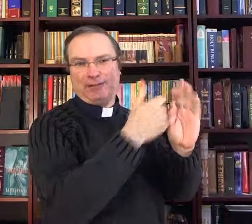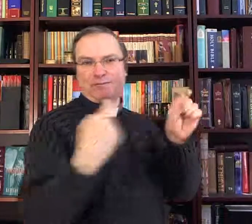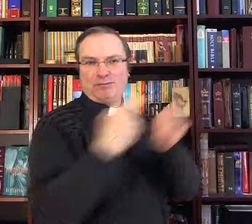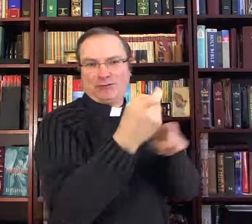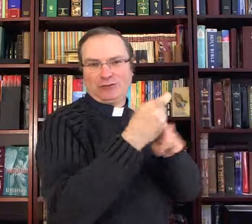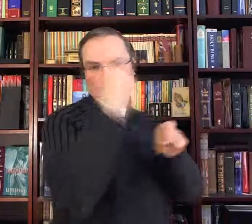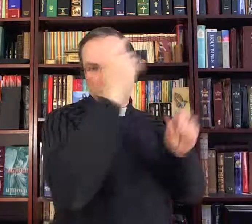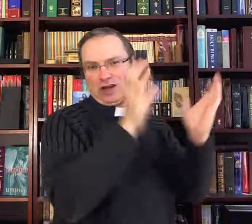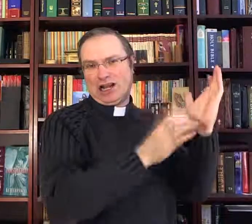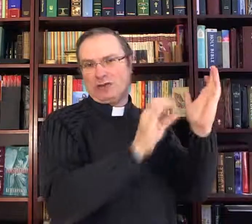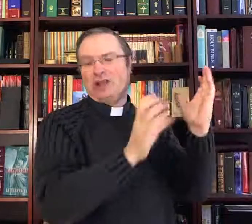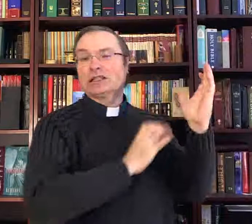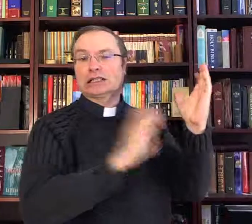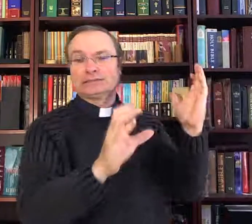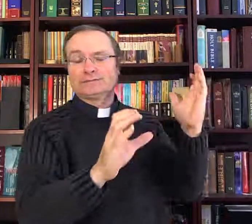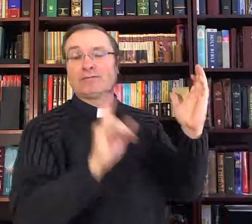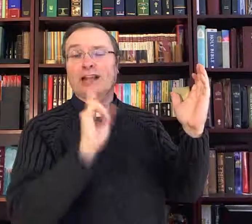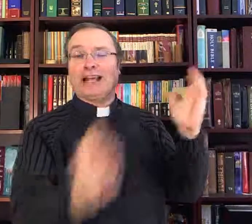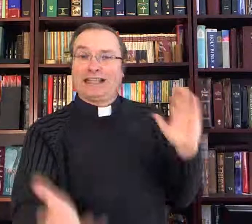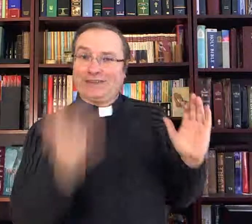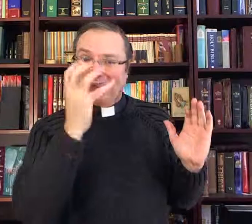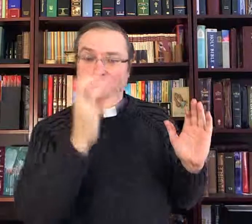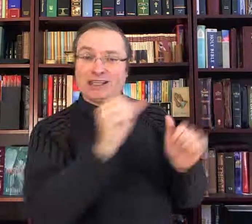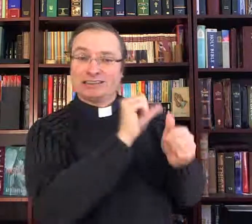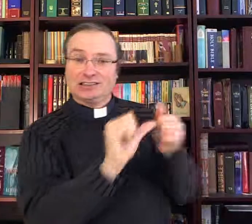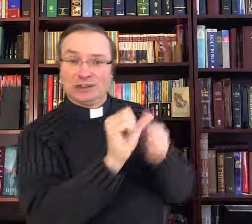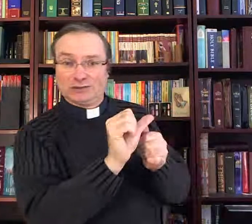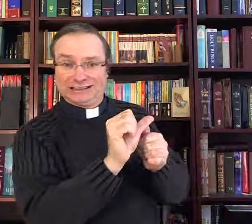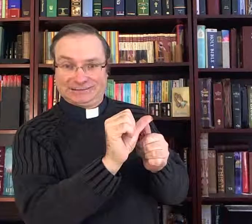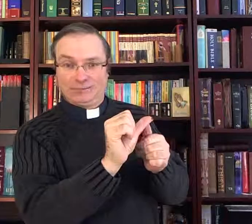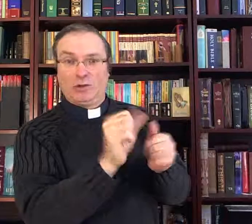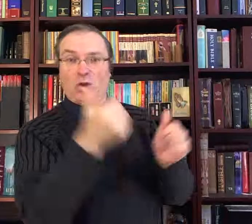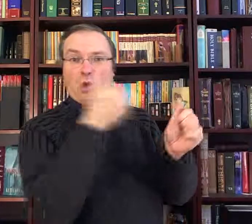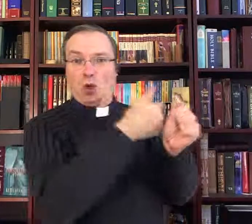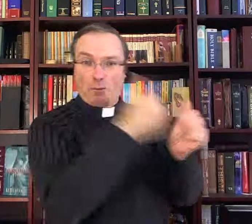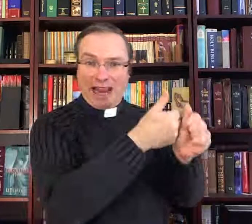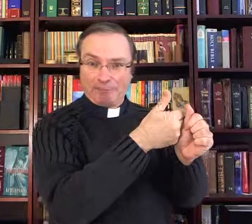persécutés pour la croix de Christ. En effet, les circoncis eux-mêmes